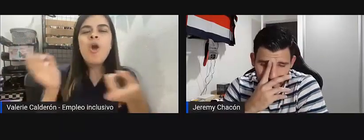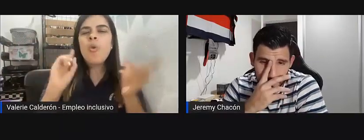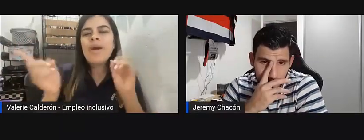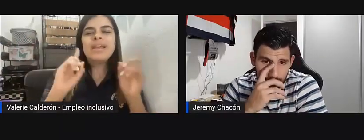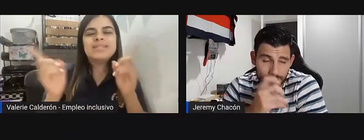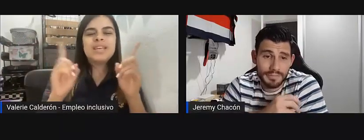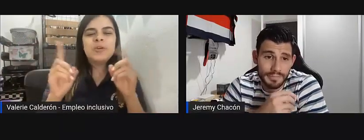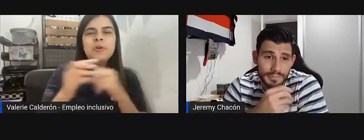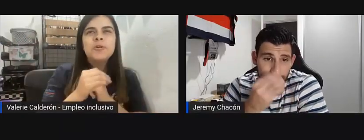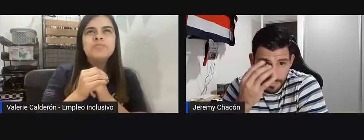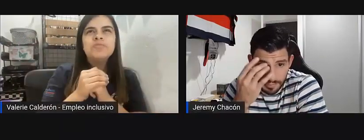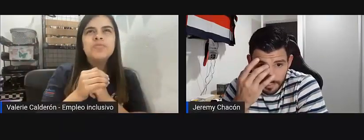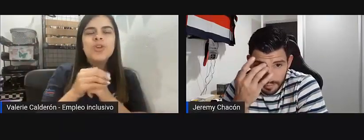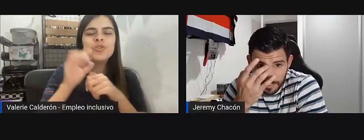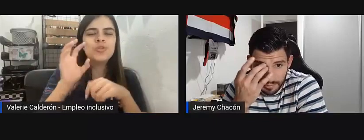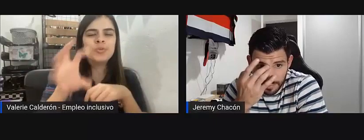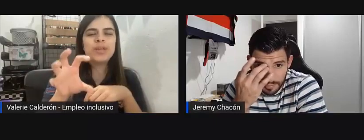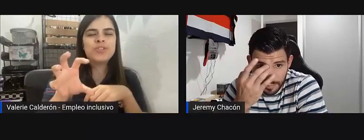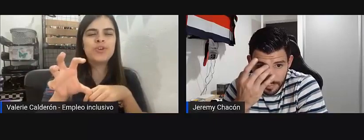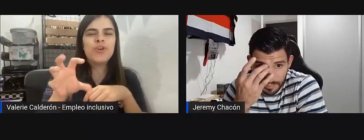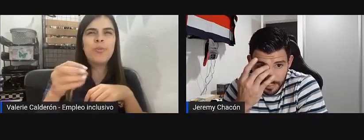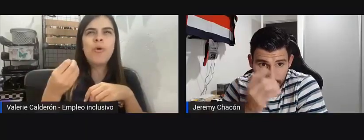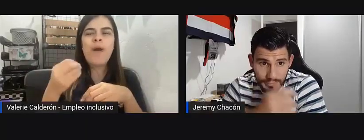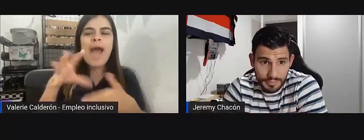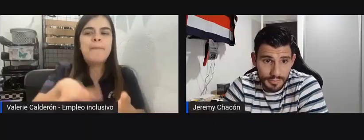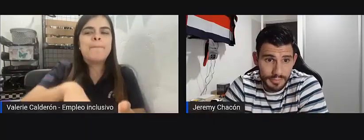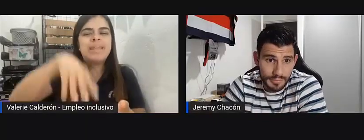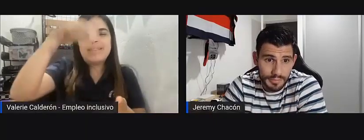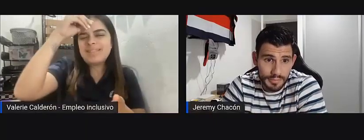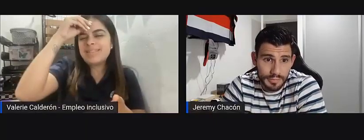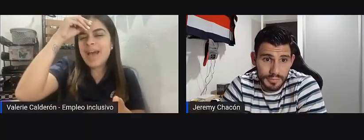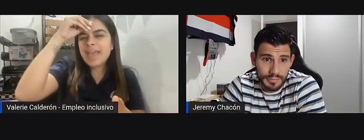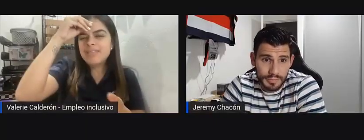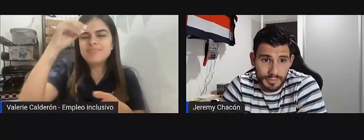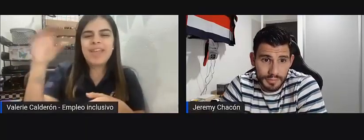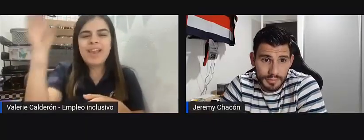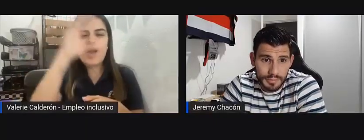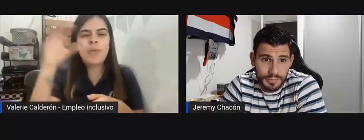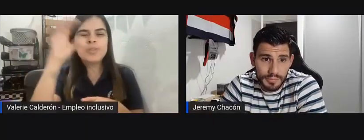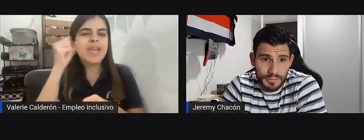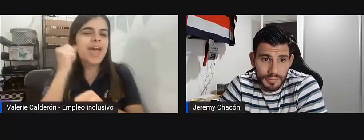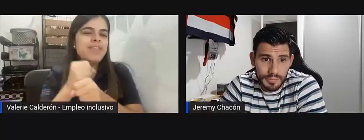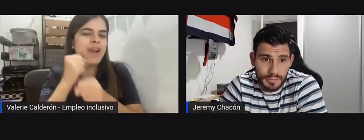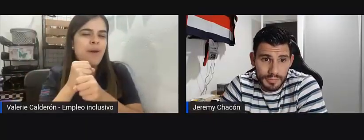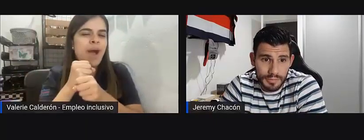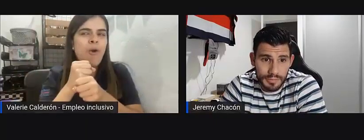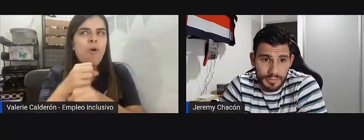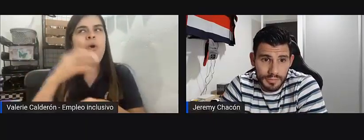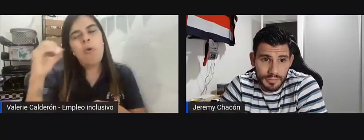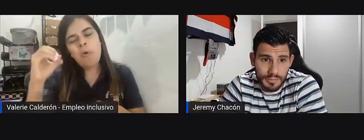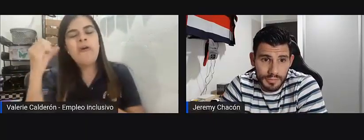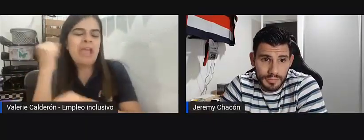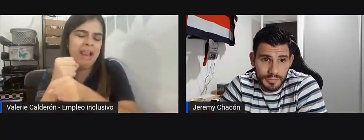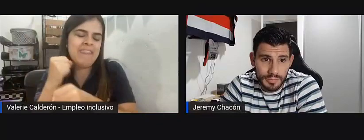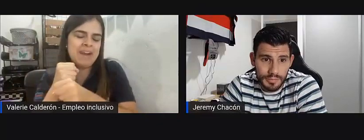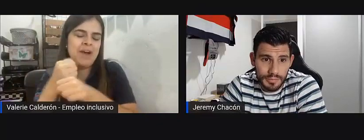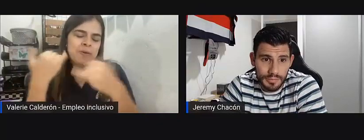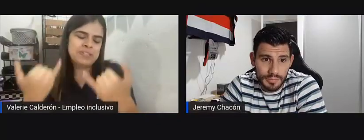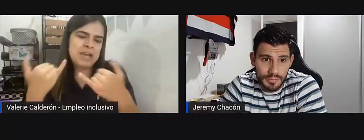Cuál ha sido tu mayor como aprendizaje en la búsqueda de trabajo o en el trabajo ya